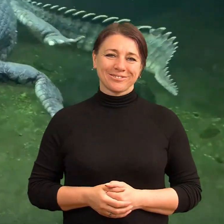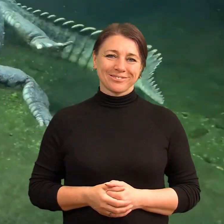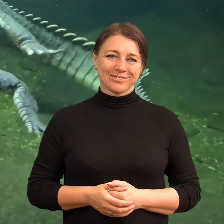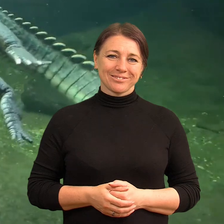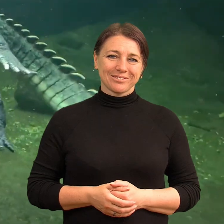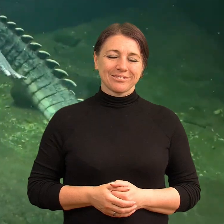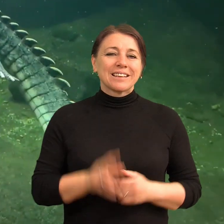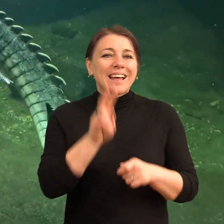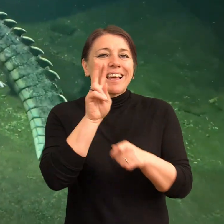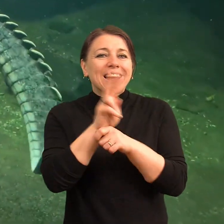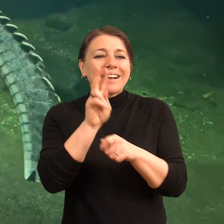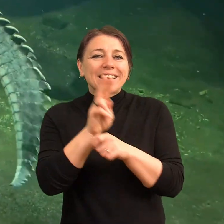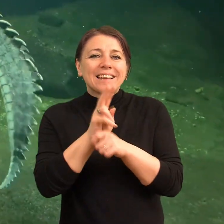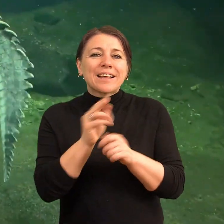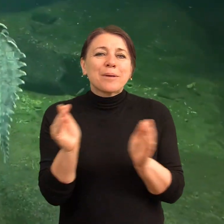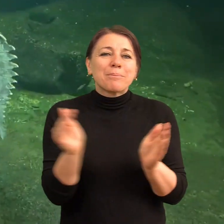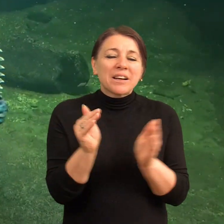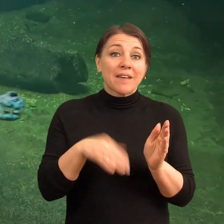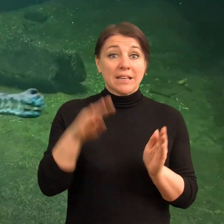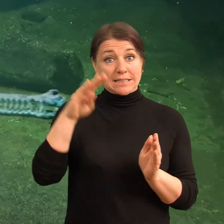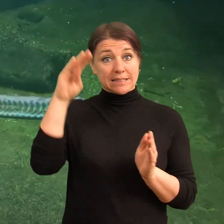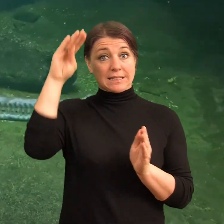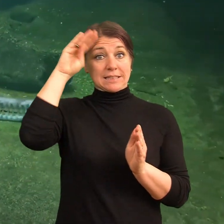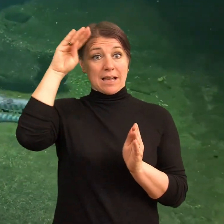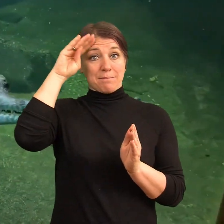Role hlídání mláďat se ujímá především samec, vedoucí harému,